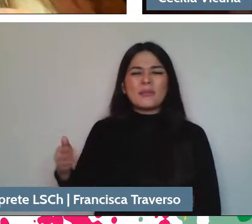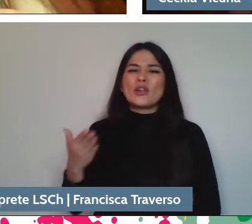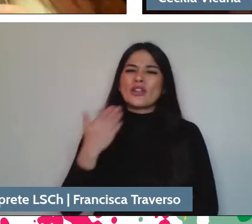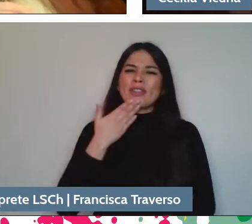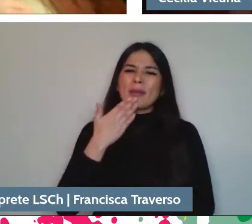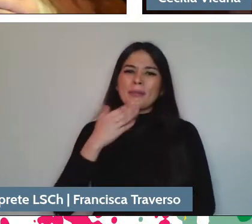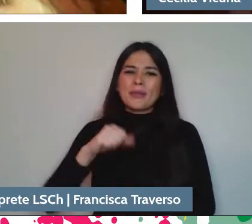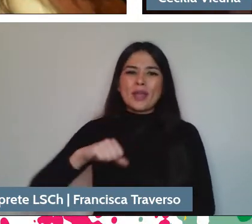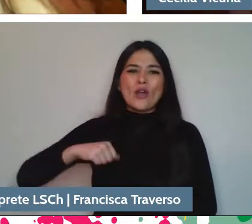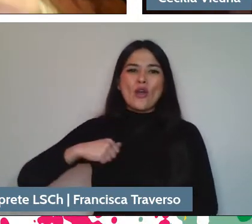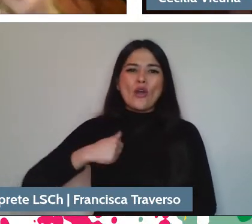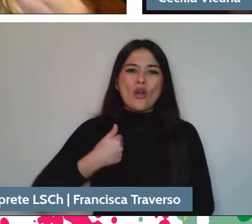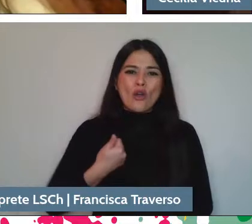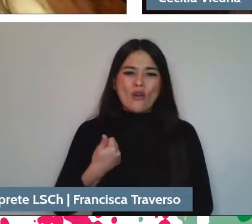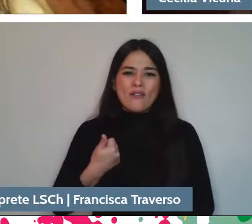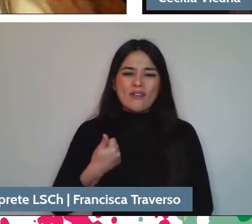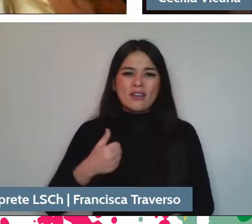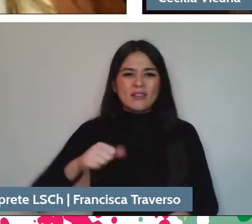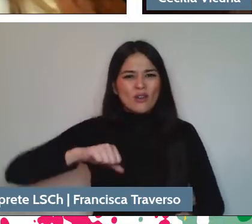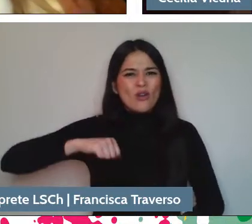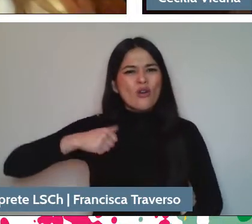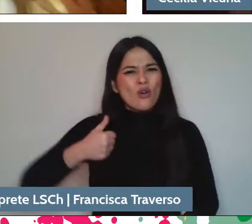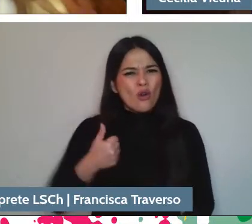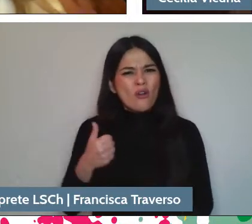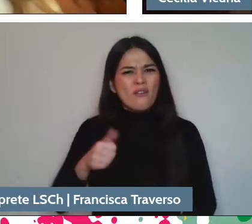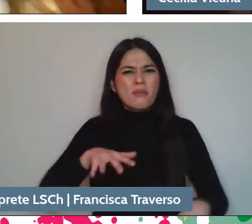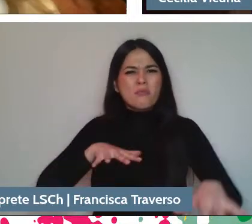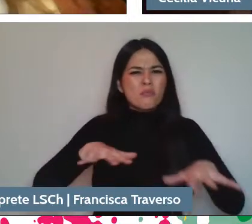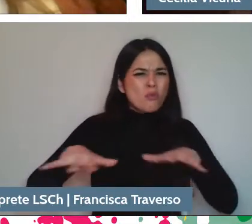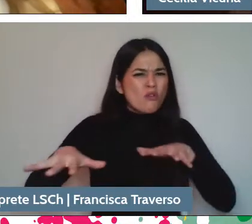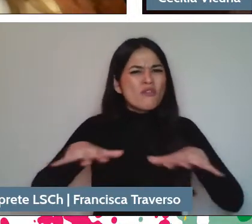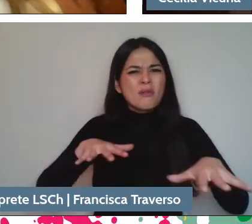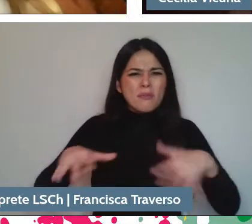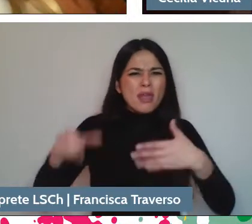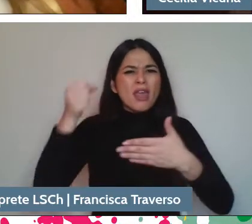que está en los movimientos más emancipatorios de los 60, 70.